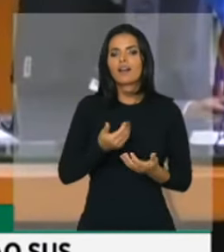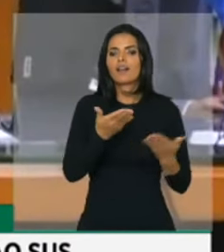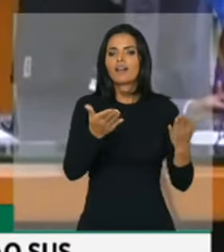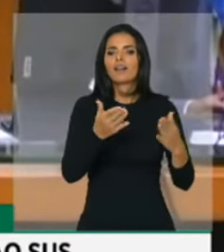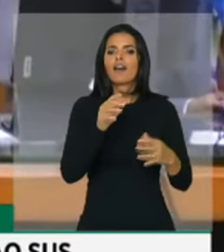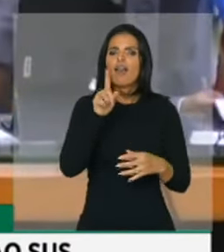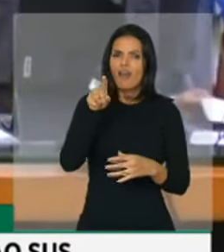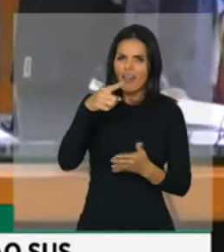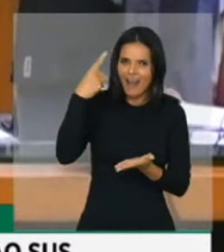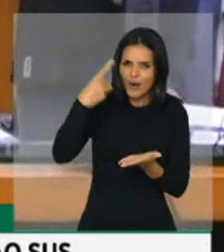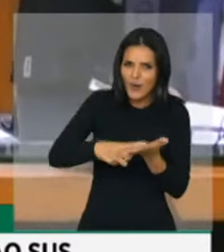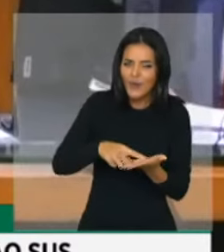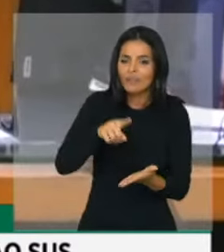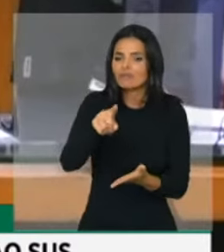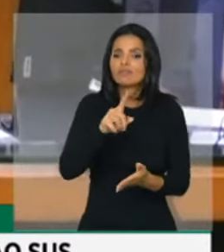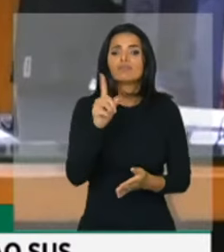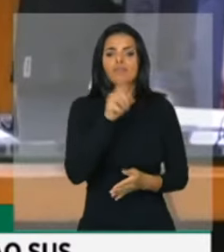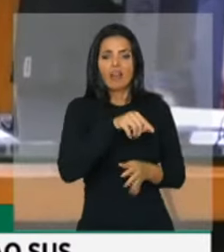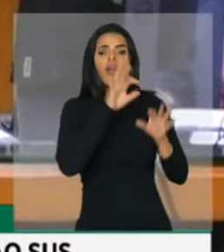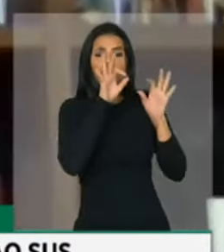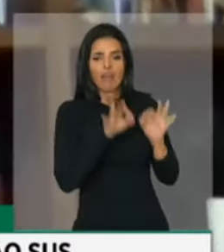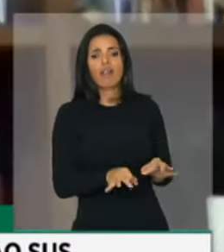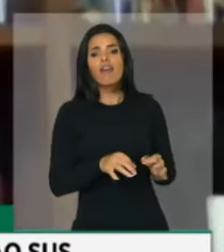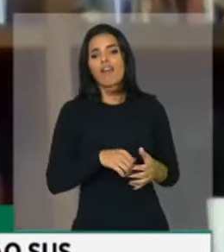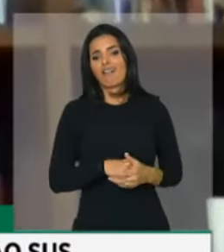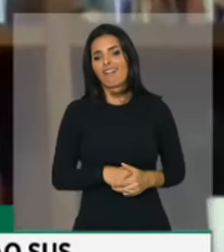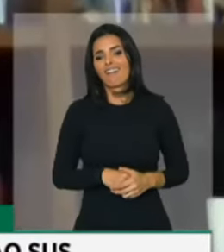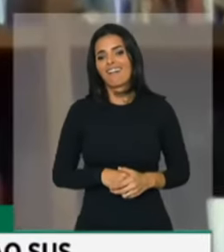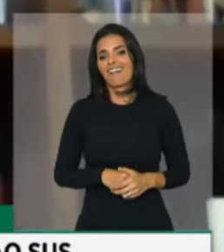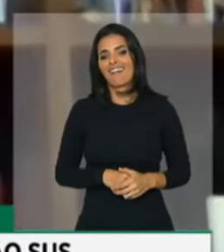[PRESIDENTE]: MUITO BEM. A GENTE VAI ANDANDO. TEMPO DE LÍDER PARA O DEPUTADO IVAN VALENTE E APÓS